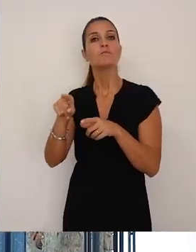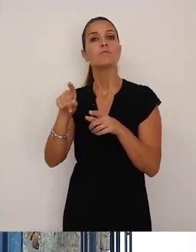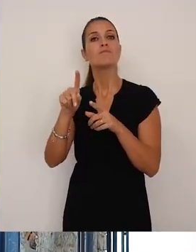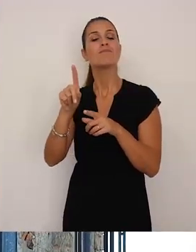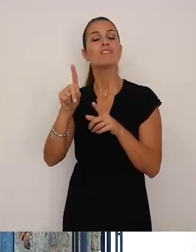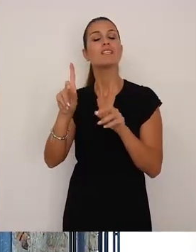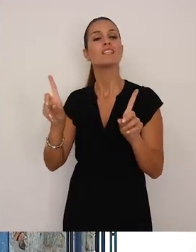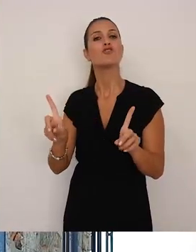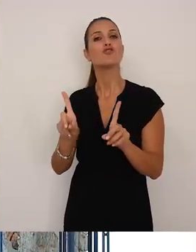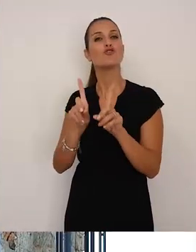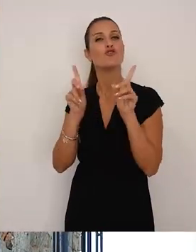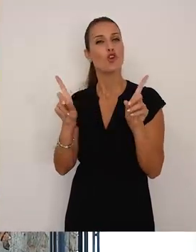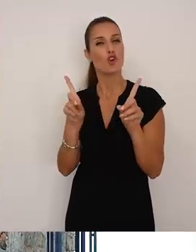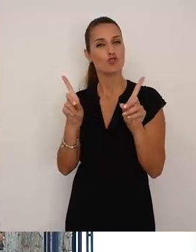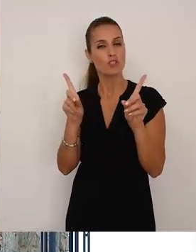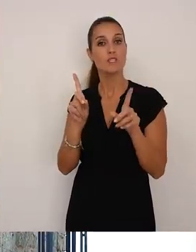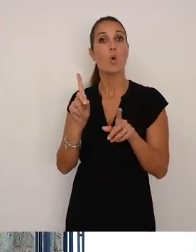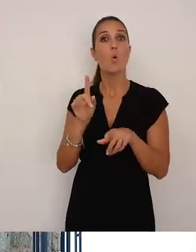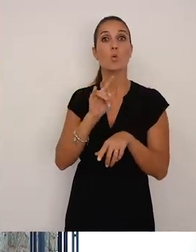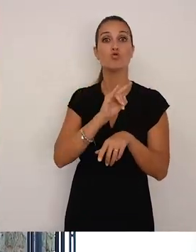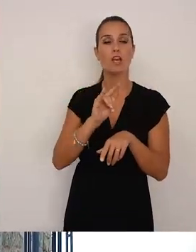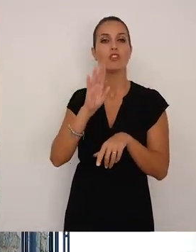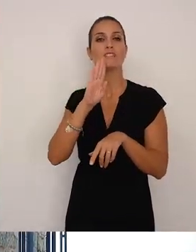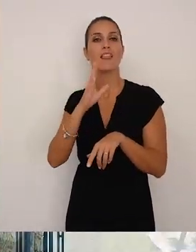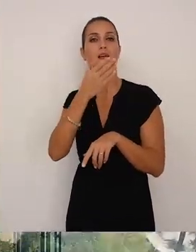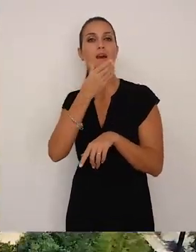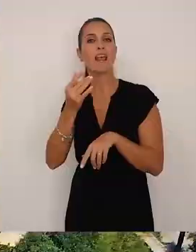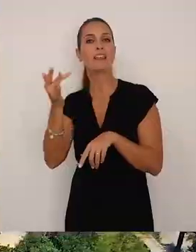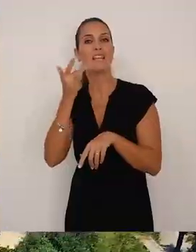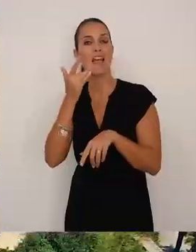della diocesi di Ugento – Santa Maria di Leuca.